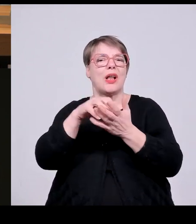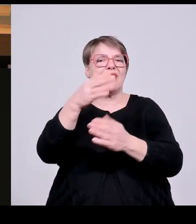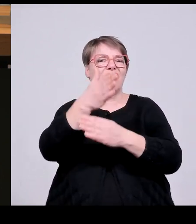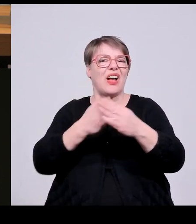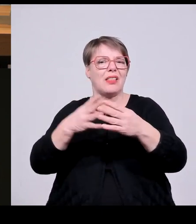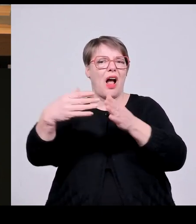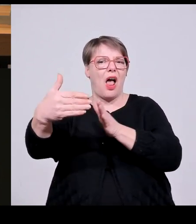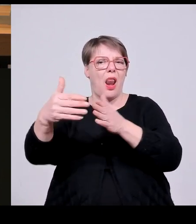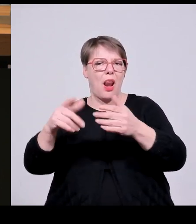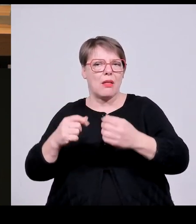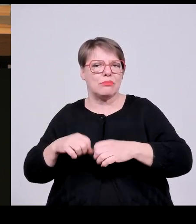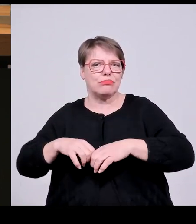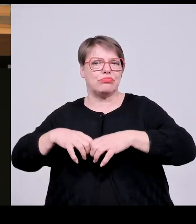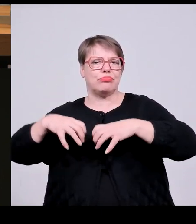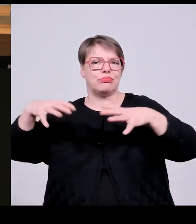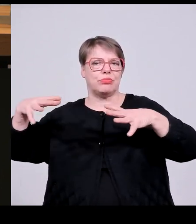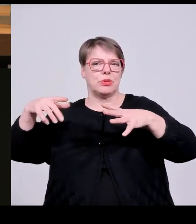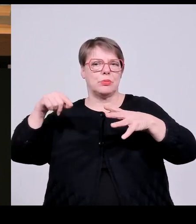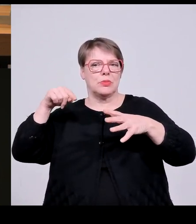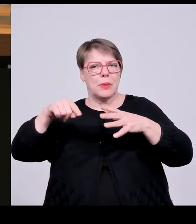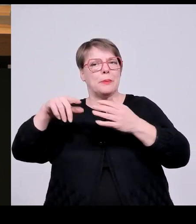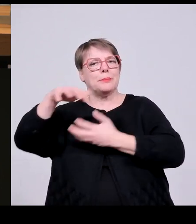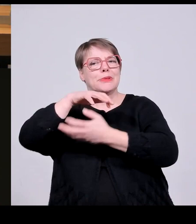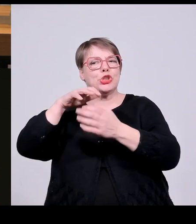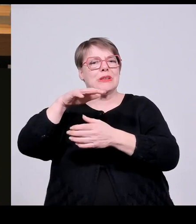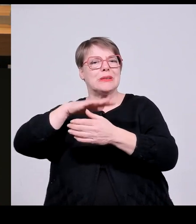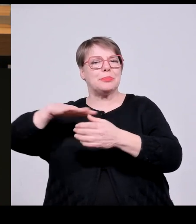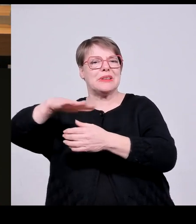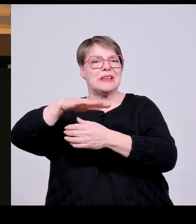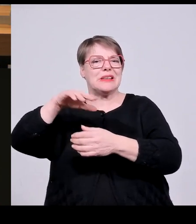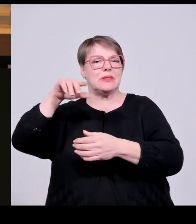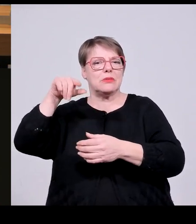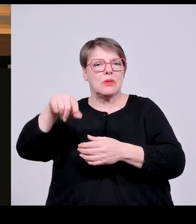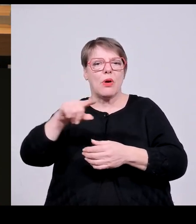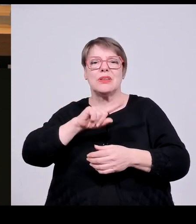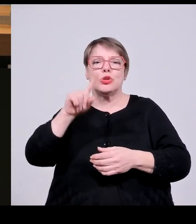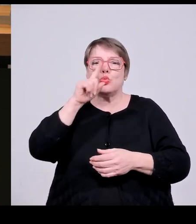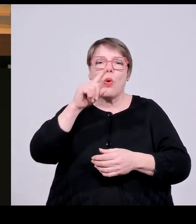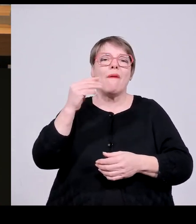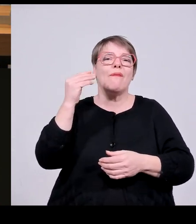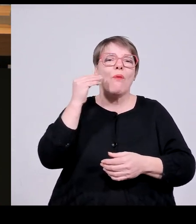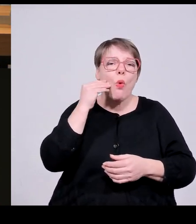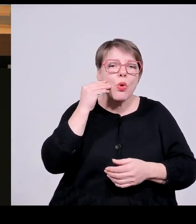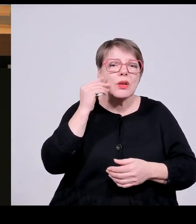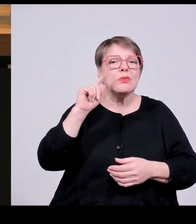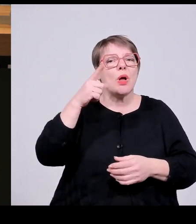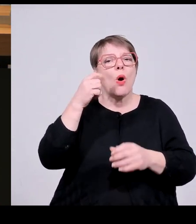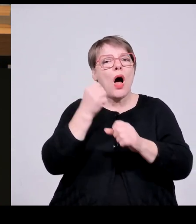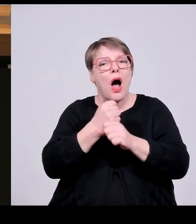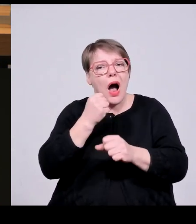baut und vielleicht auch noch Verkehr dazu, auch deshalb mehr. Wenn Sie sich noch mal dieses LNG-Energiegesetz vo,